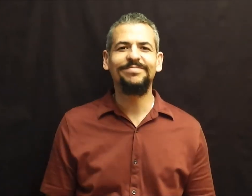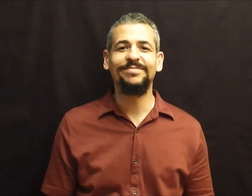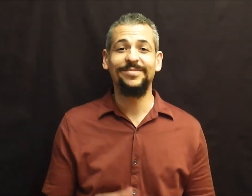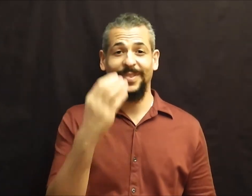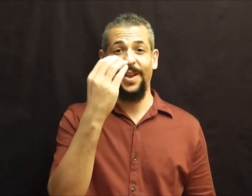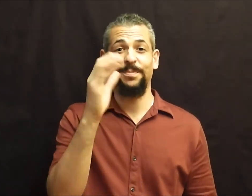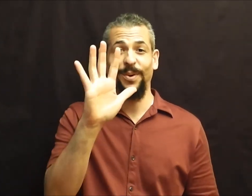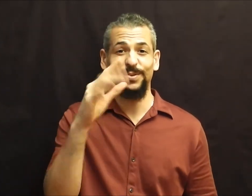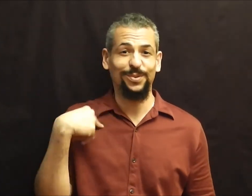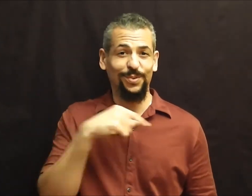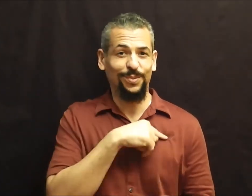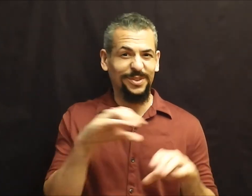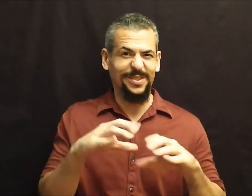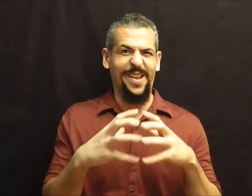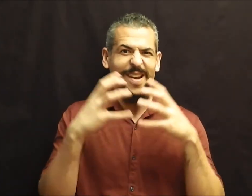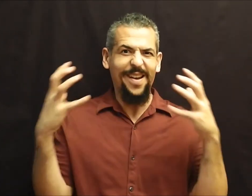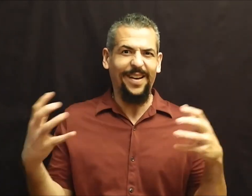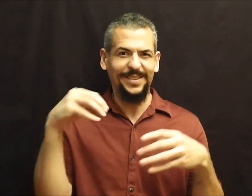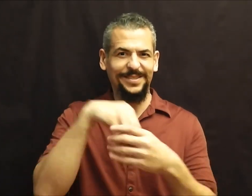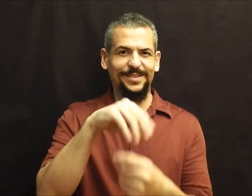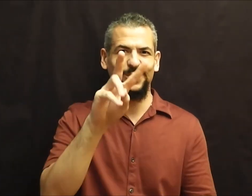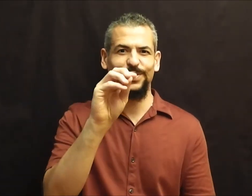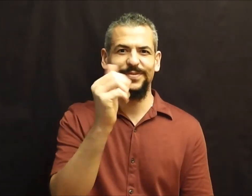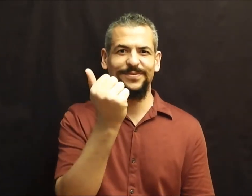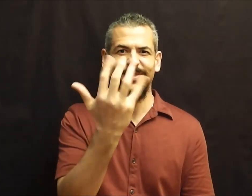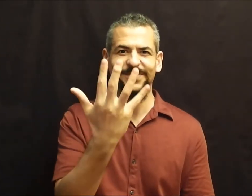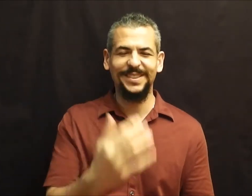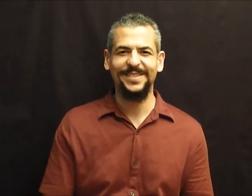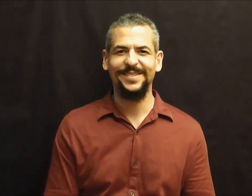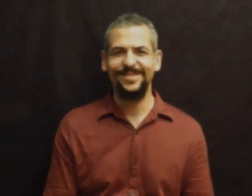Council de Manos hizo mucho en el año 2015.